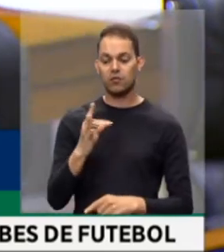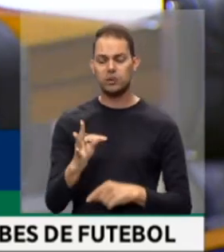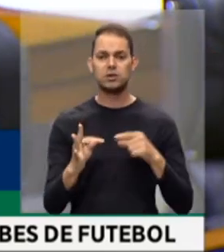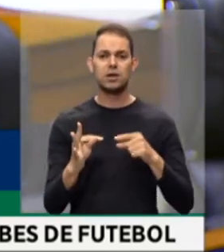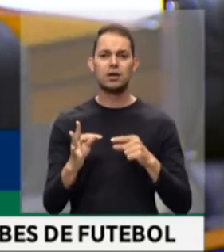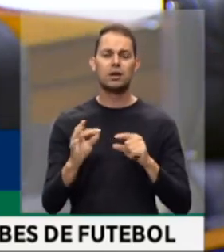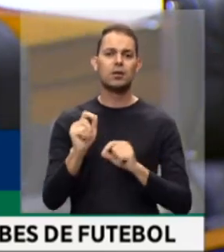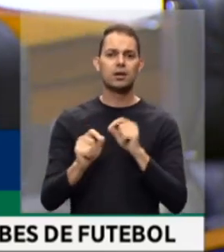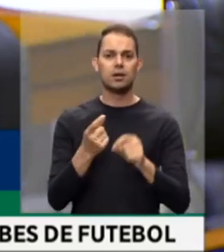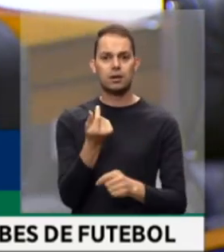CASA ESTÁ FAZENDO JOÃO SEM BRAÇO. PORQUE TEM O FUST QUE